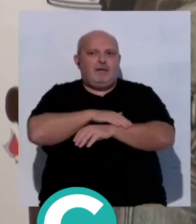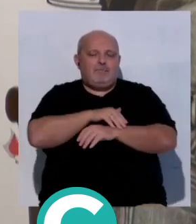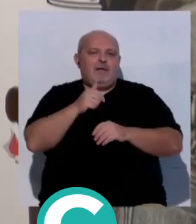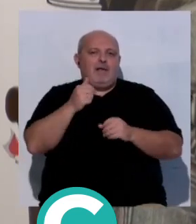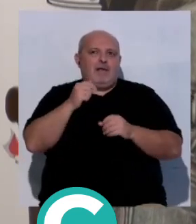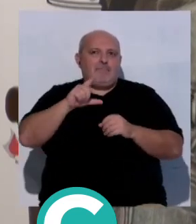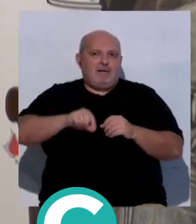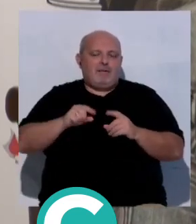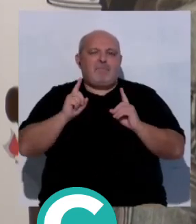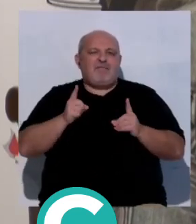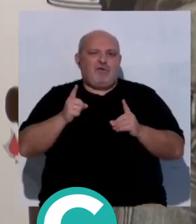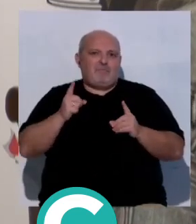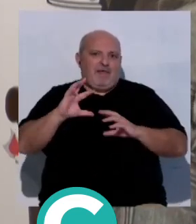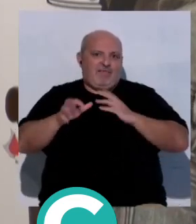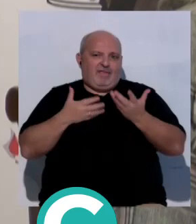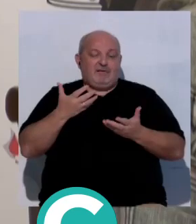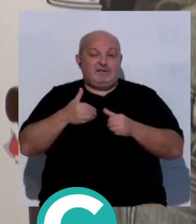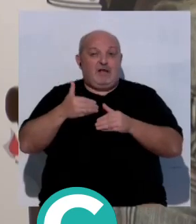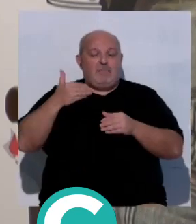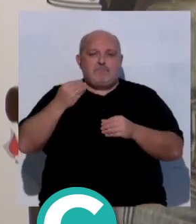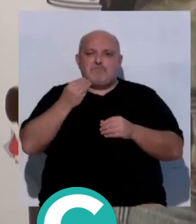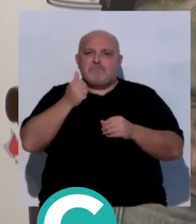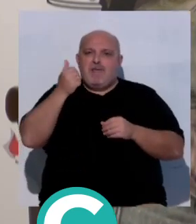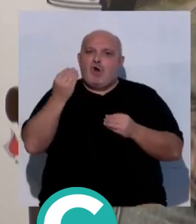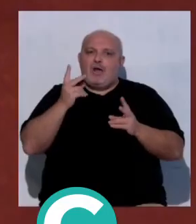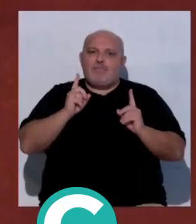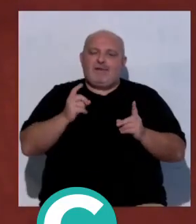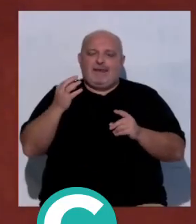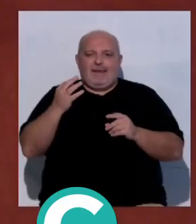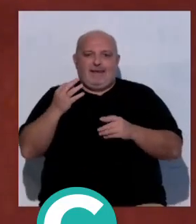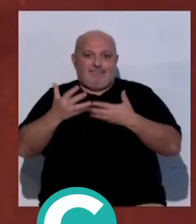el tema de prevención eh Como se decía siempre más vale prevenir que curar una iniciativa que